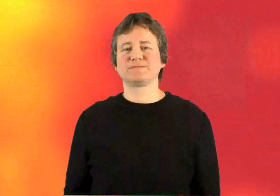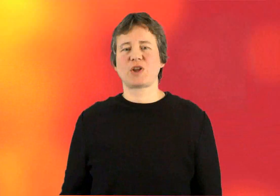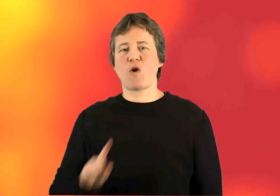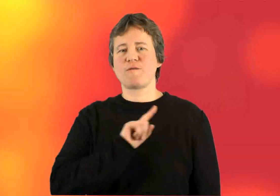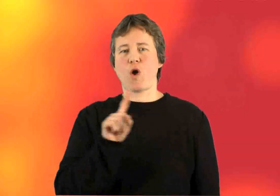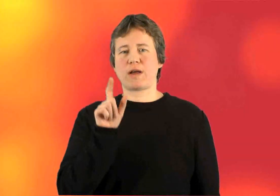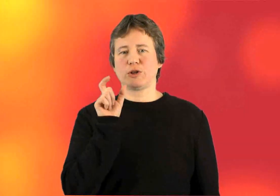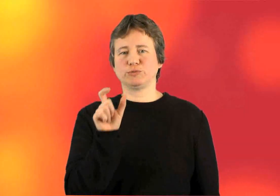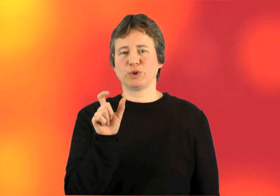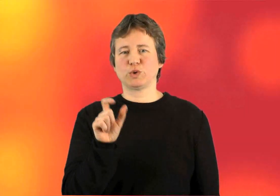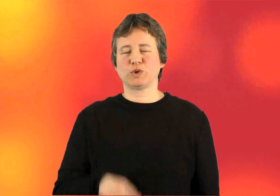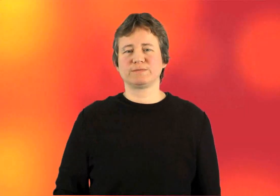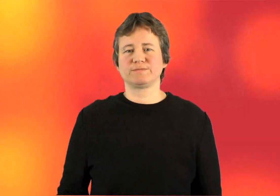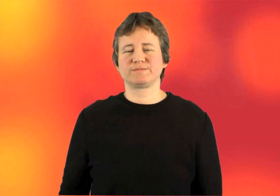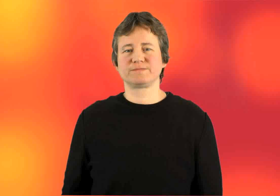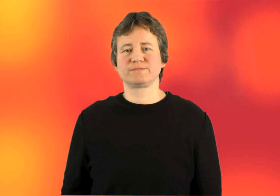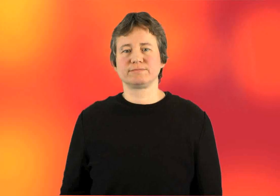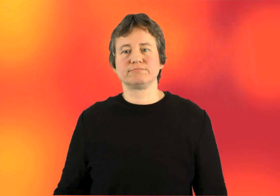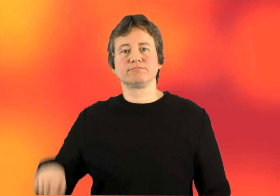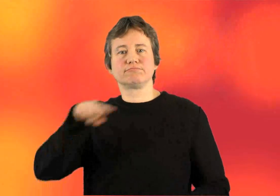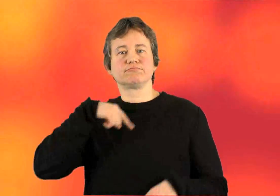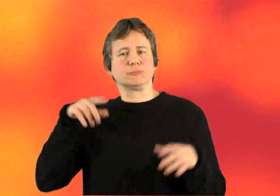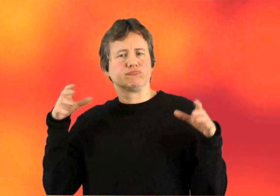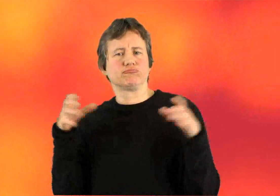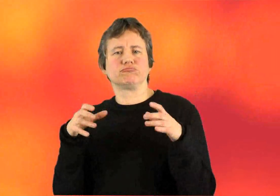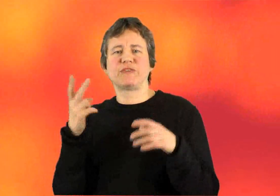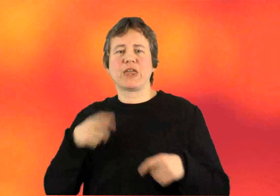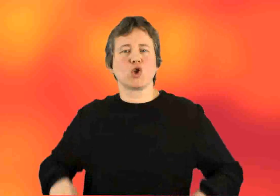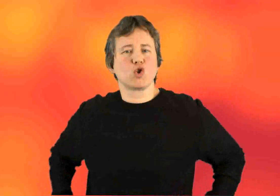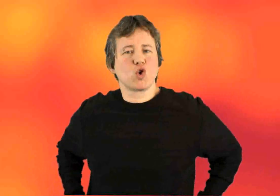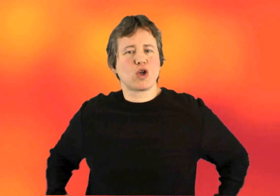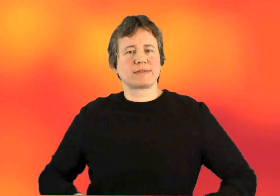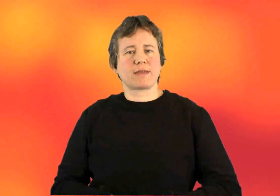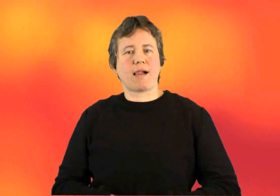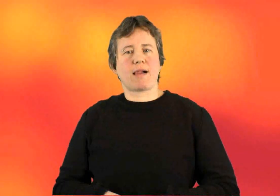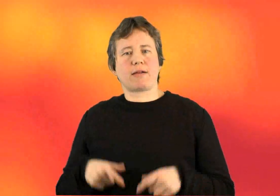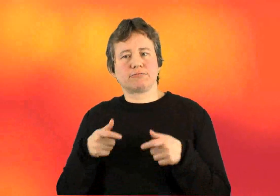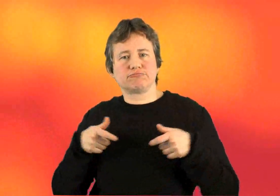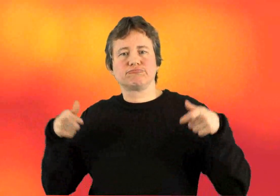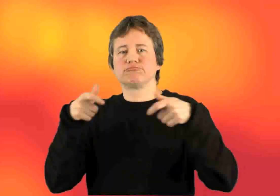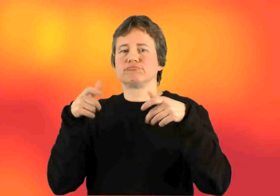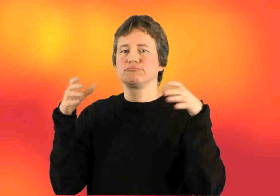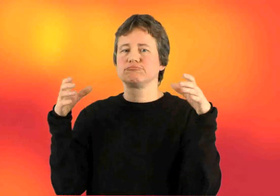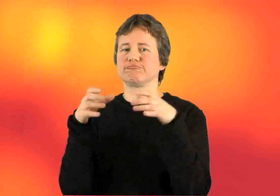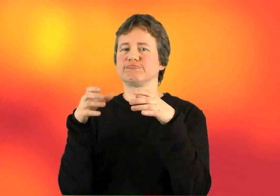Wochenspruch Wir sollen den Gürtel anziehen